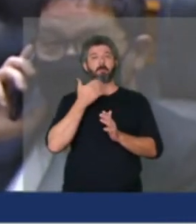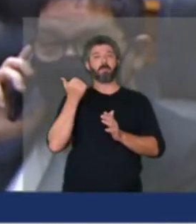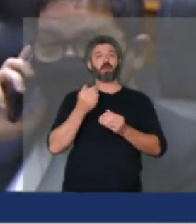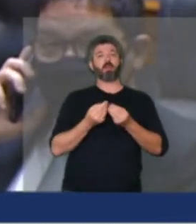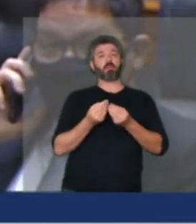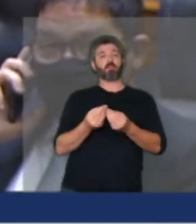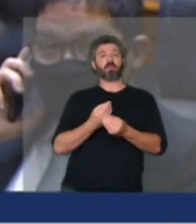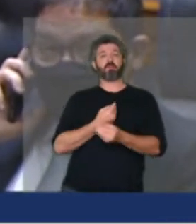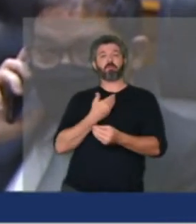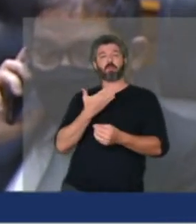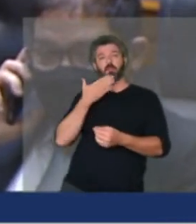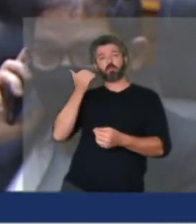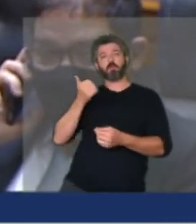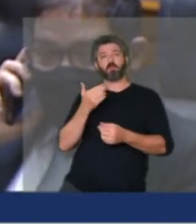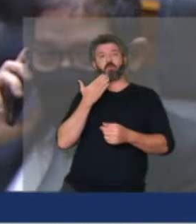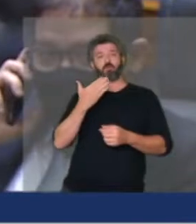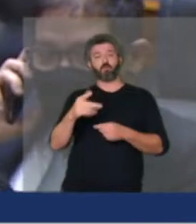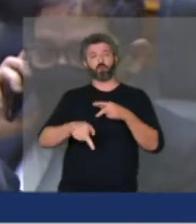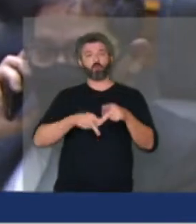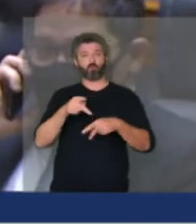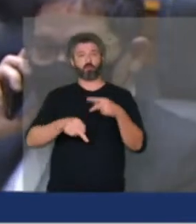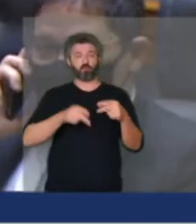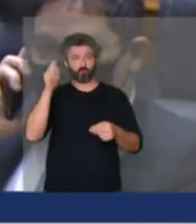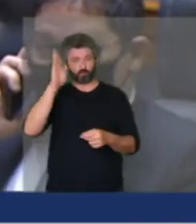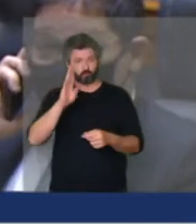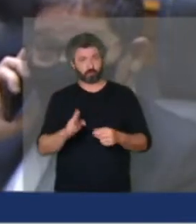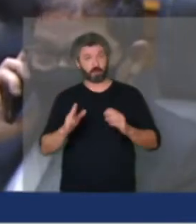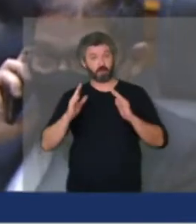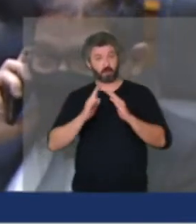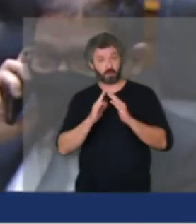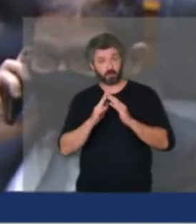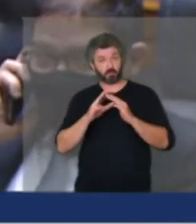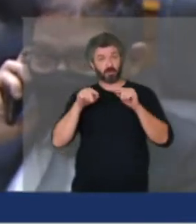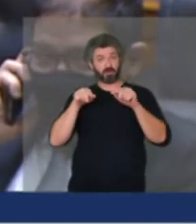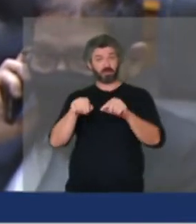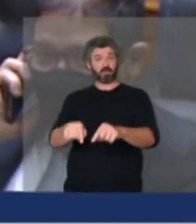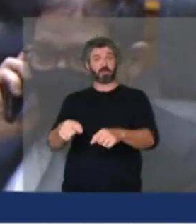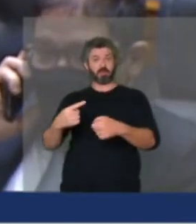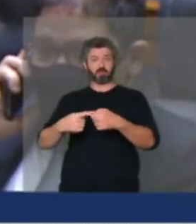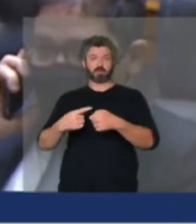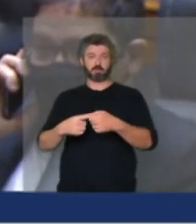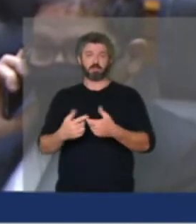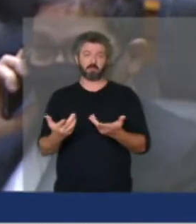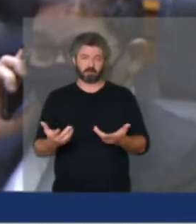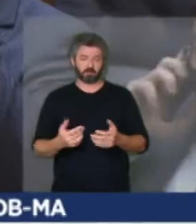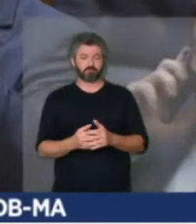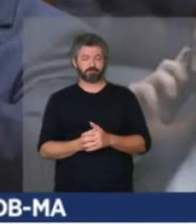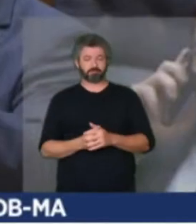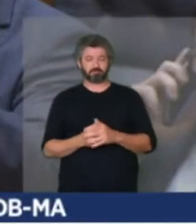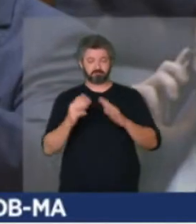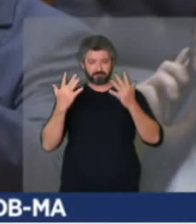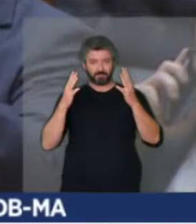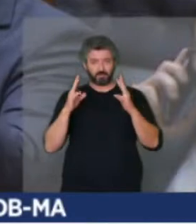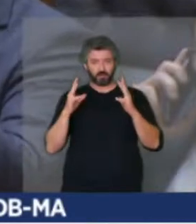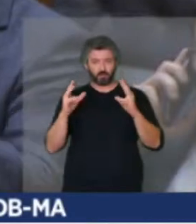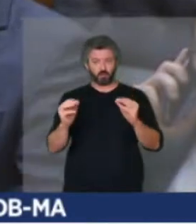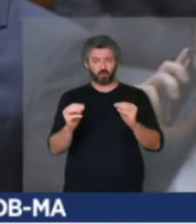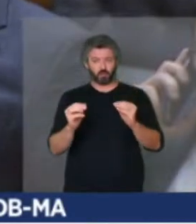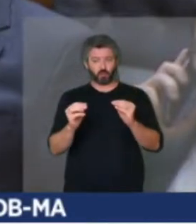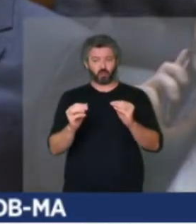MORA NOS MUNICÍPIOS. PORTANTO, PARABENIZO A TODOS E PARABENIZO, PRESIDENTE, POR BOTAR EM SEGUNDO TURNO-- [INTERRUPÇÃO DO ÁUDIO]. -- [PRESIDENTE]: